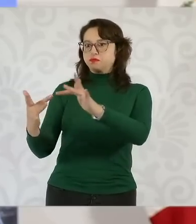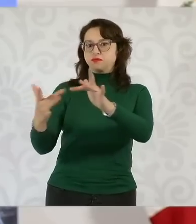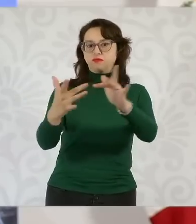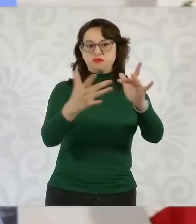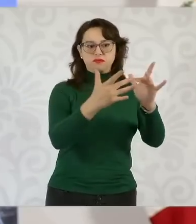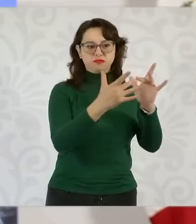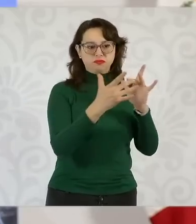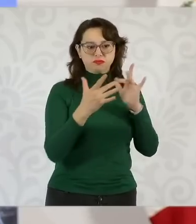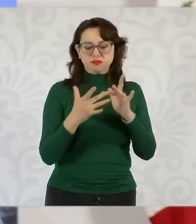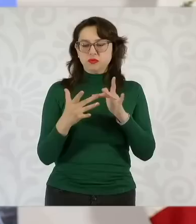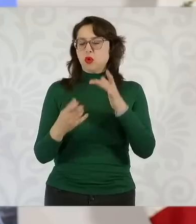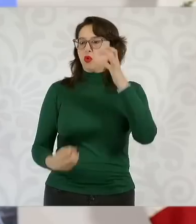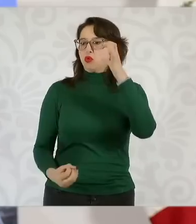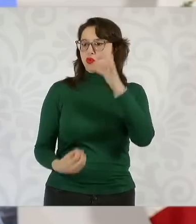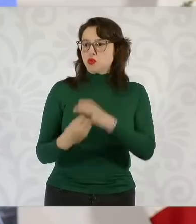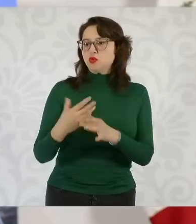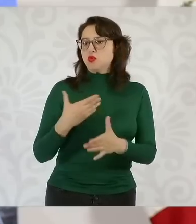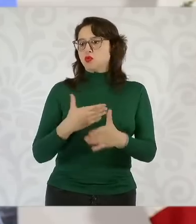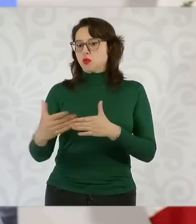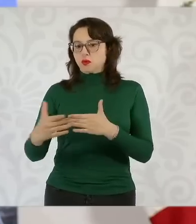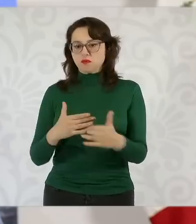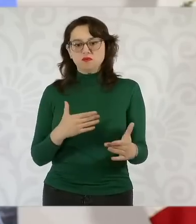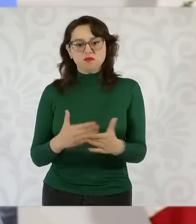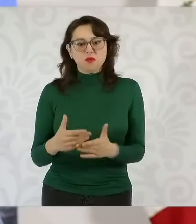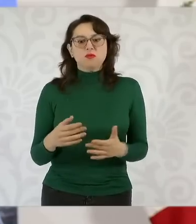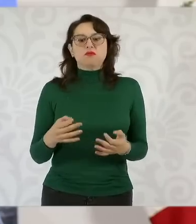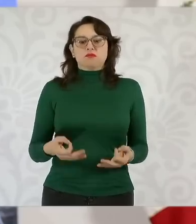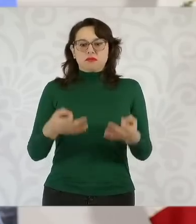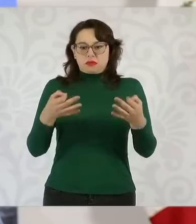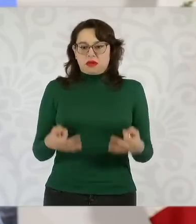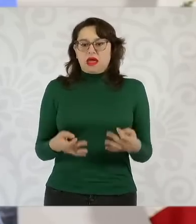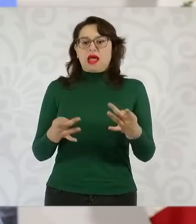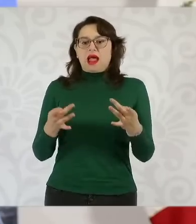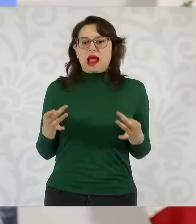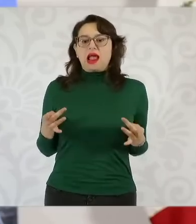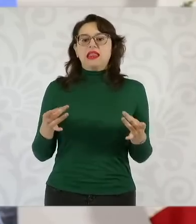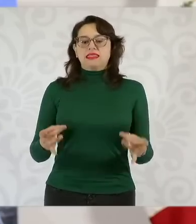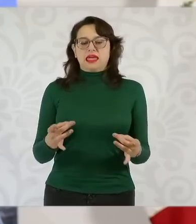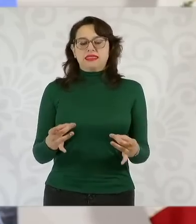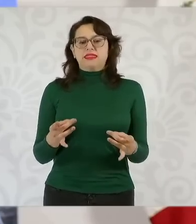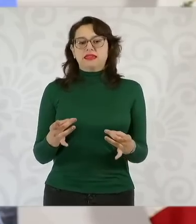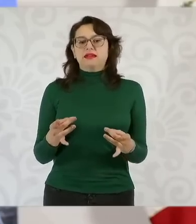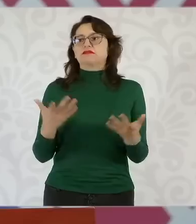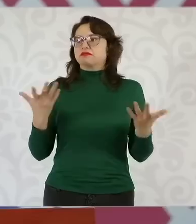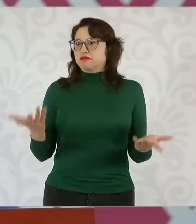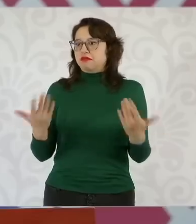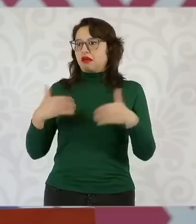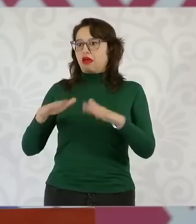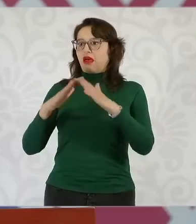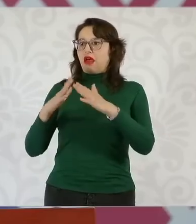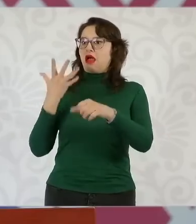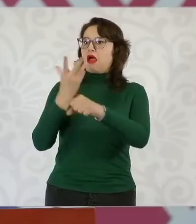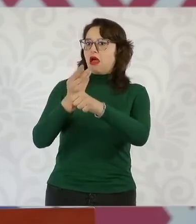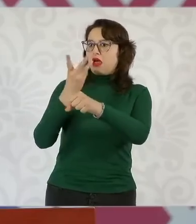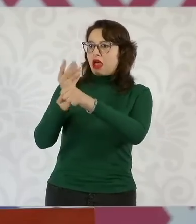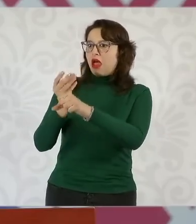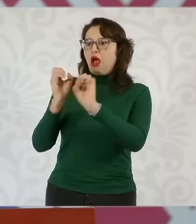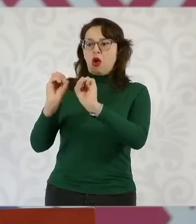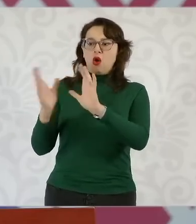con Innovación valor y calidad el proceso de la ucción y de las mejoras en las en las hogares de